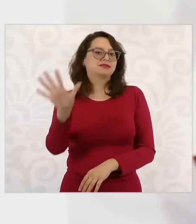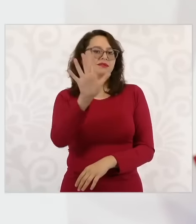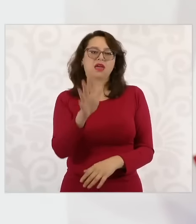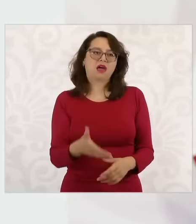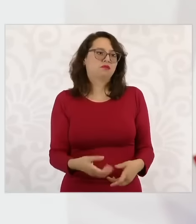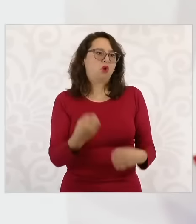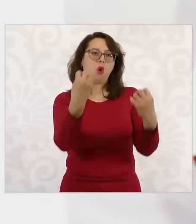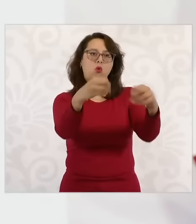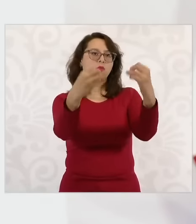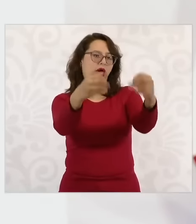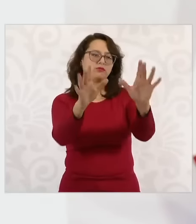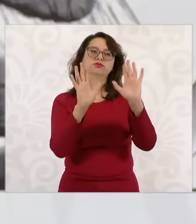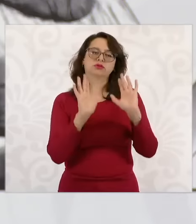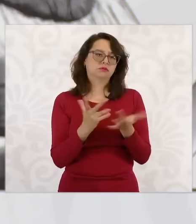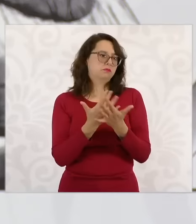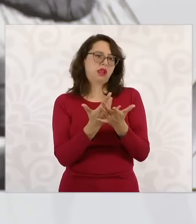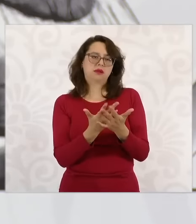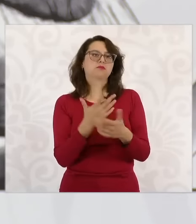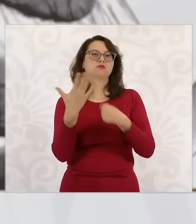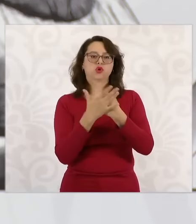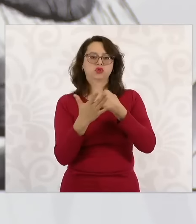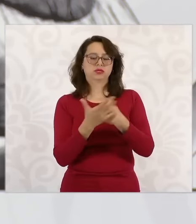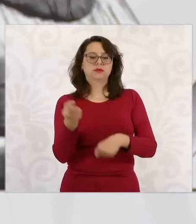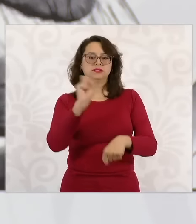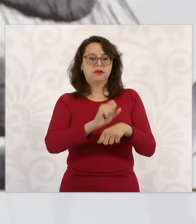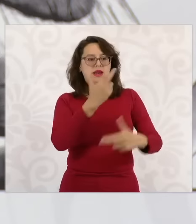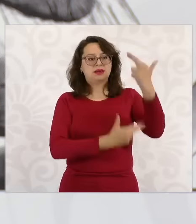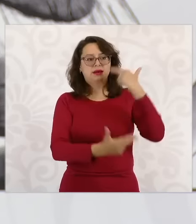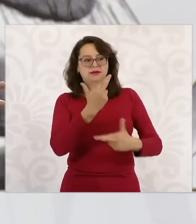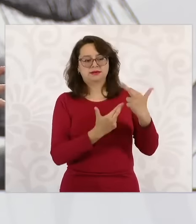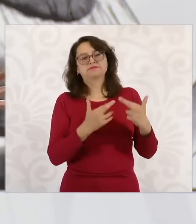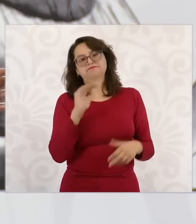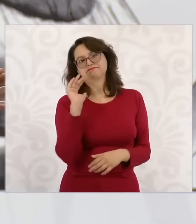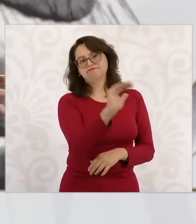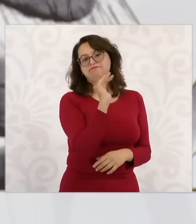que regresan la próxima semana y estamos buscando una reunión para poder, como siempre lo hemos